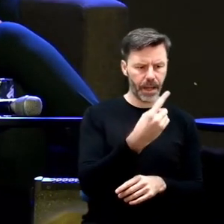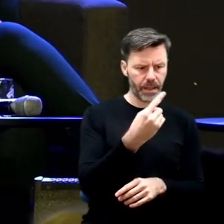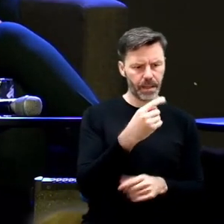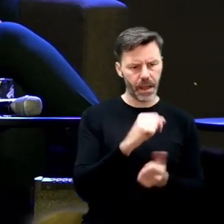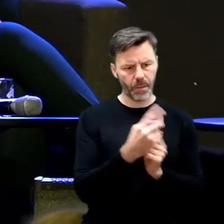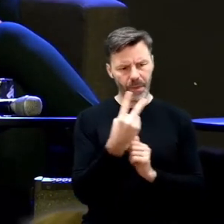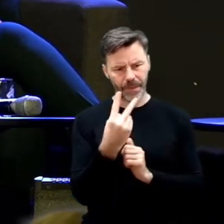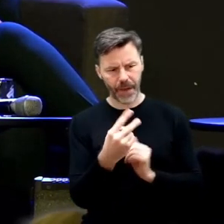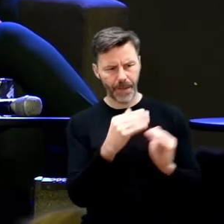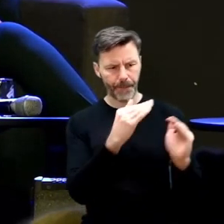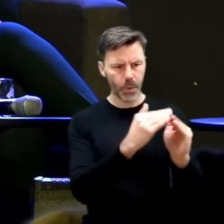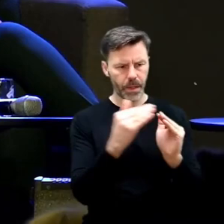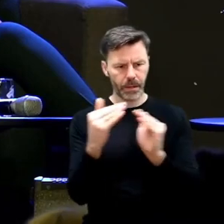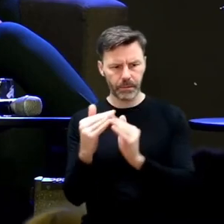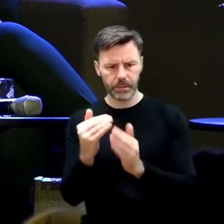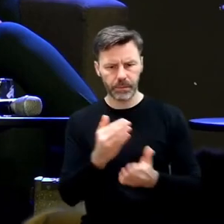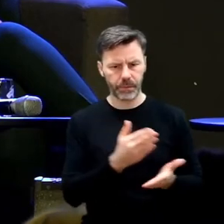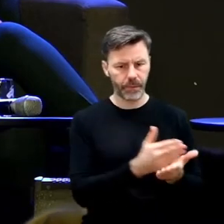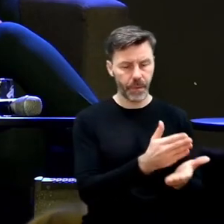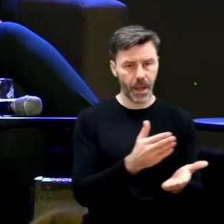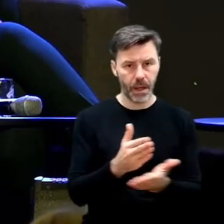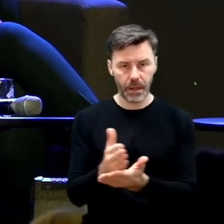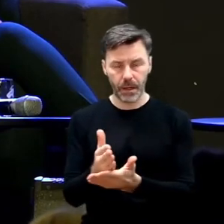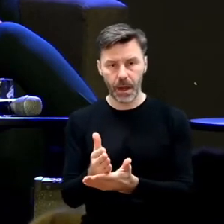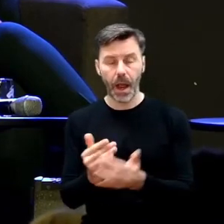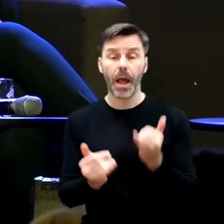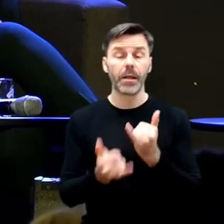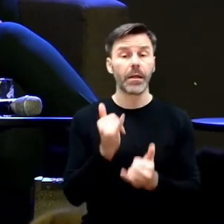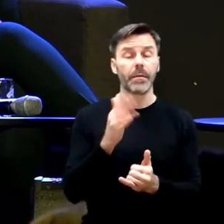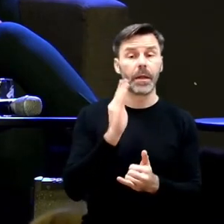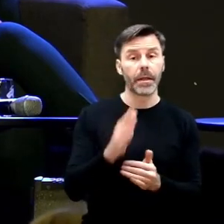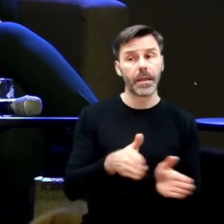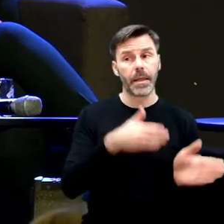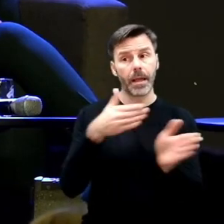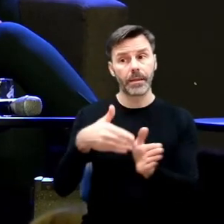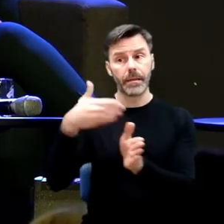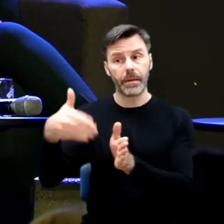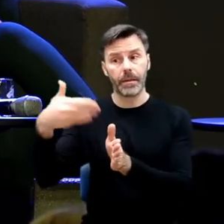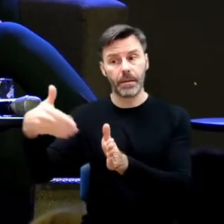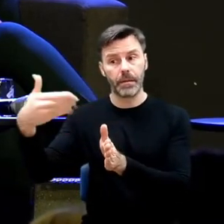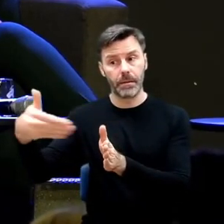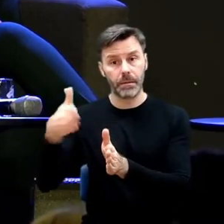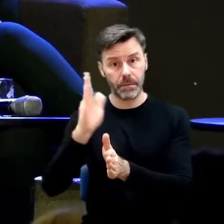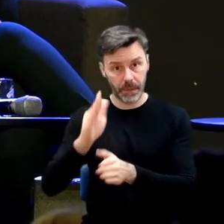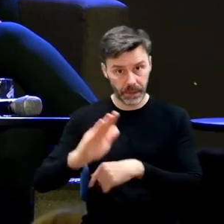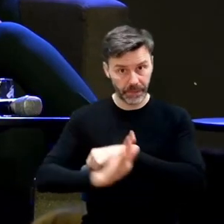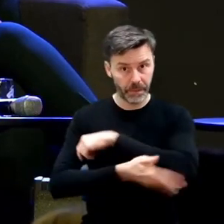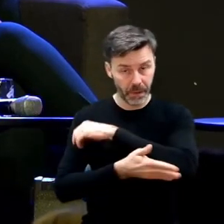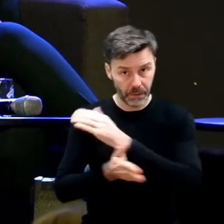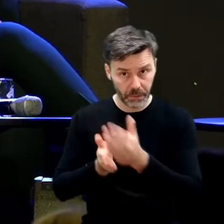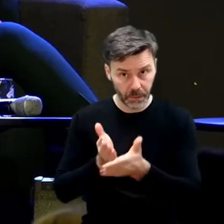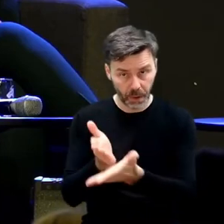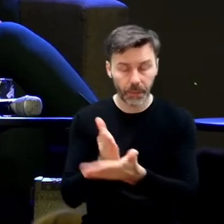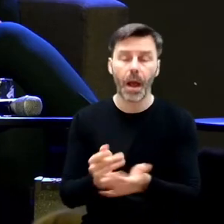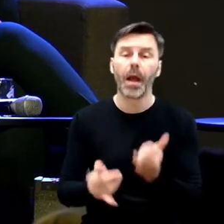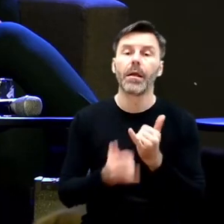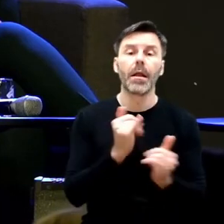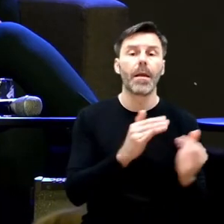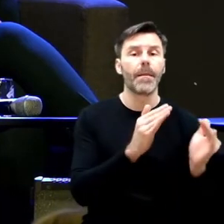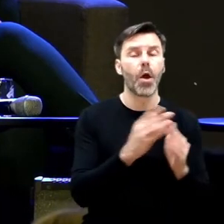No mówię, a jeśli będziemy budować kolejny, to też ostrzymamy, też dostaniecie. A jak na przykład dwa budynki w ciągu roku zbudujemy,